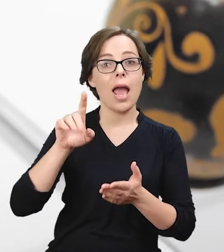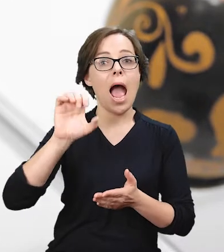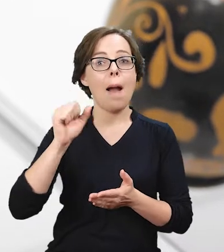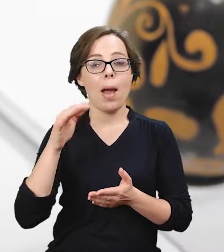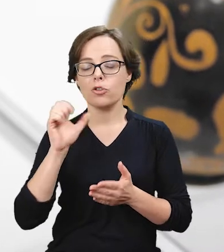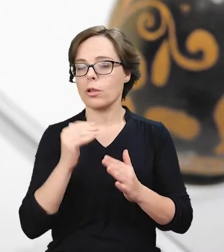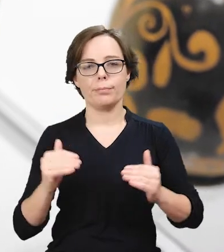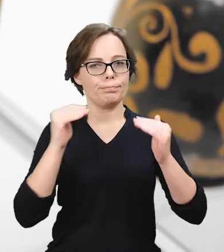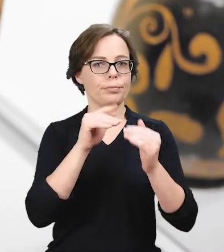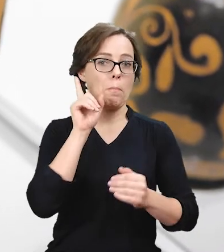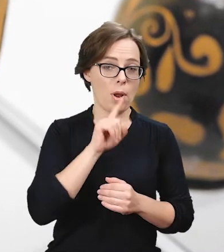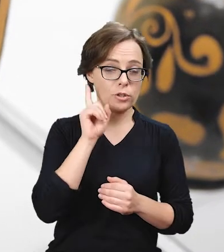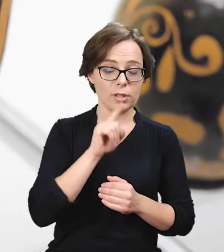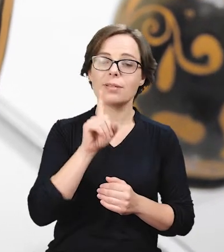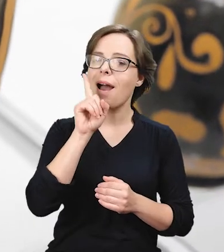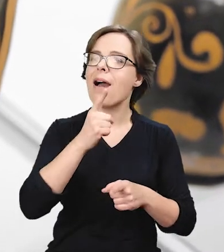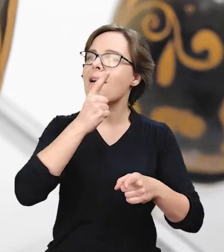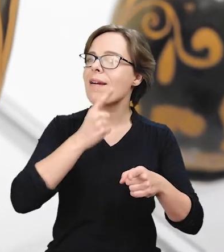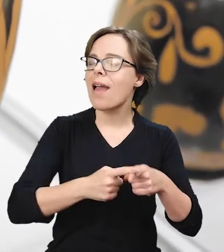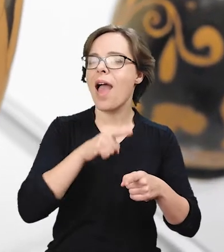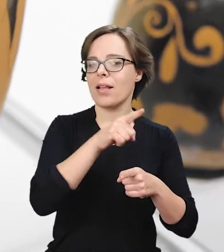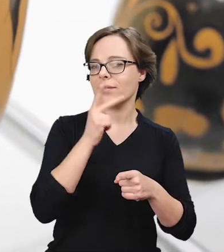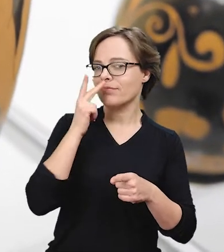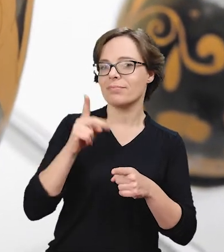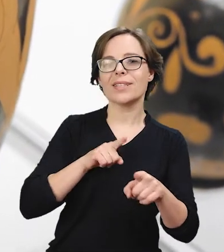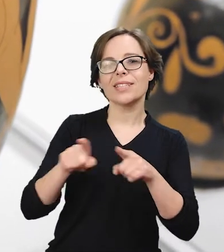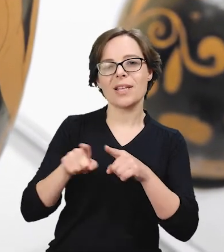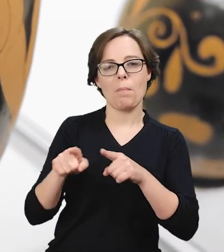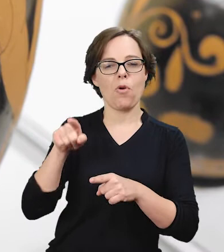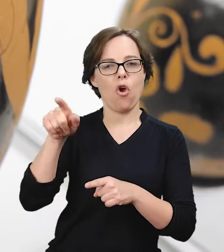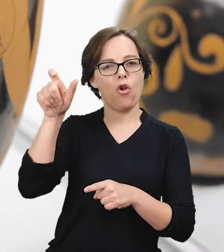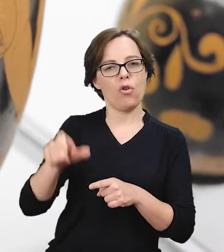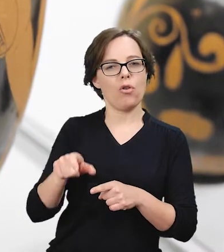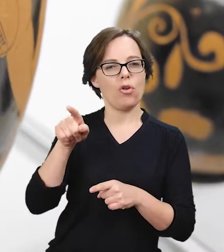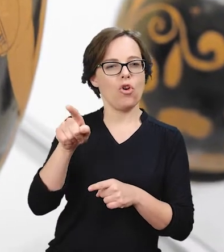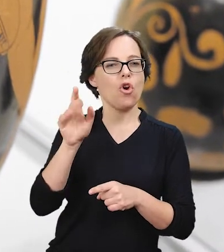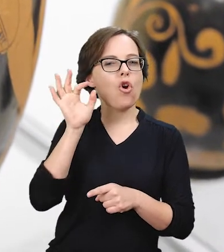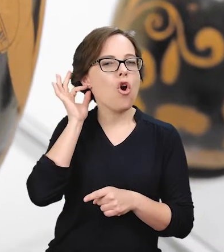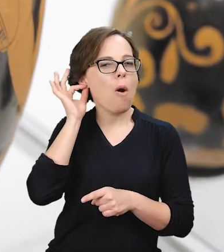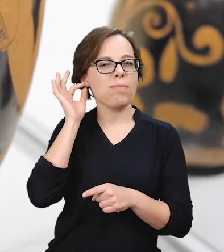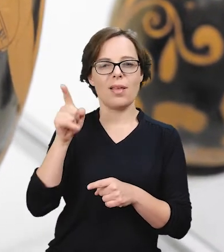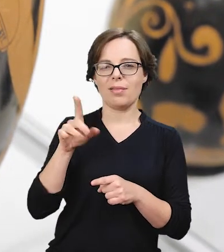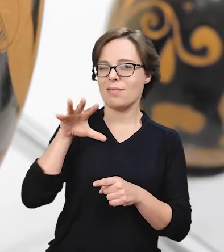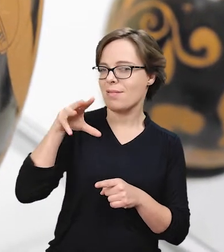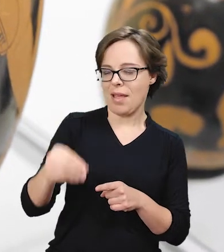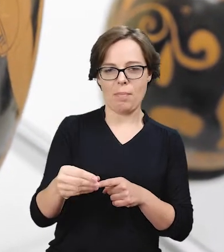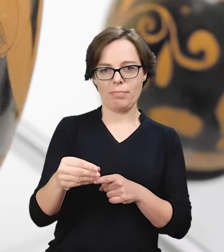to dla Greków pozostają one symbolem nieujarzmionych i wynaturzonych kobiet,